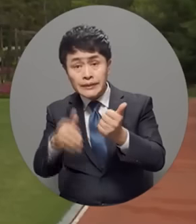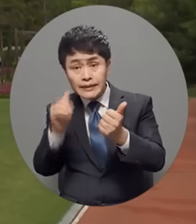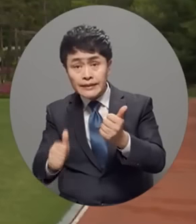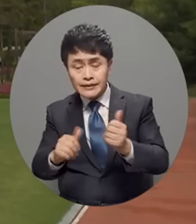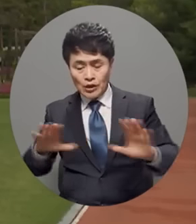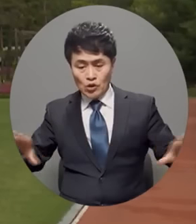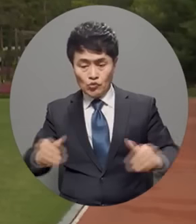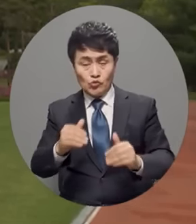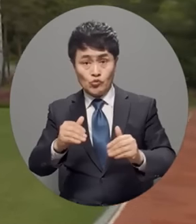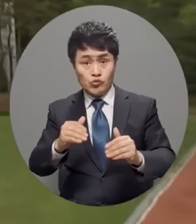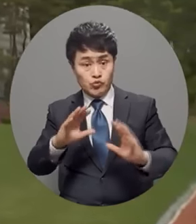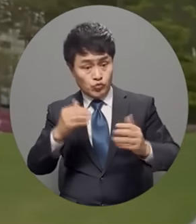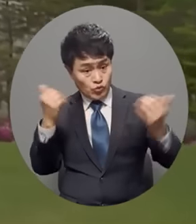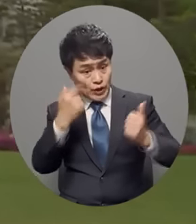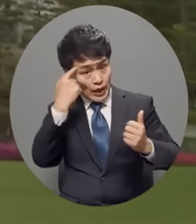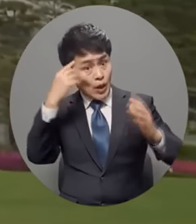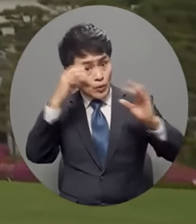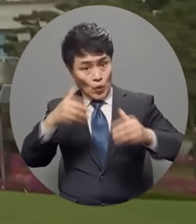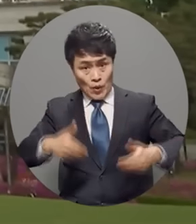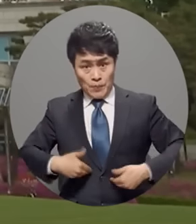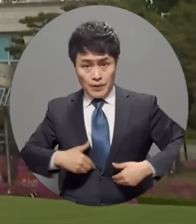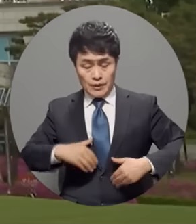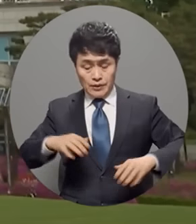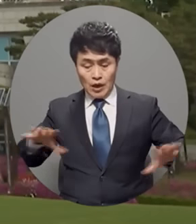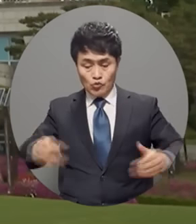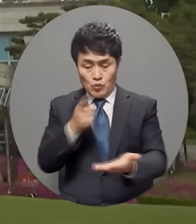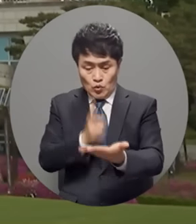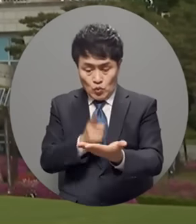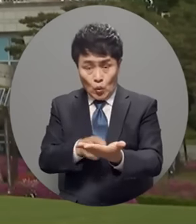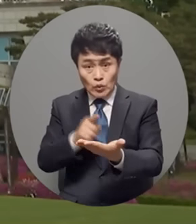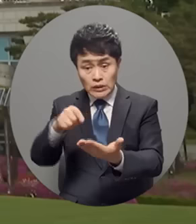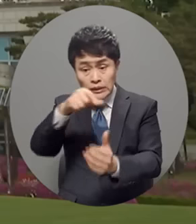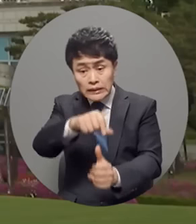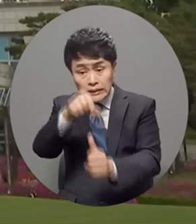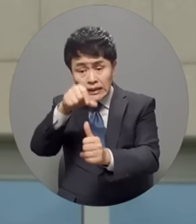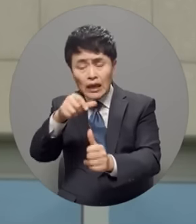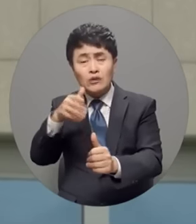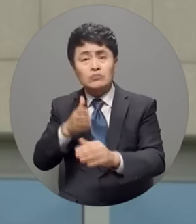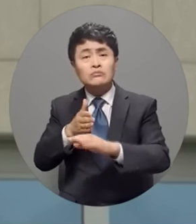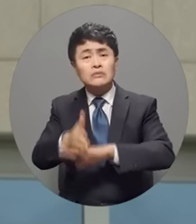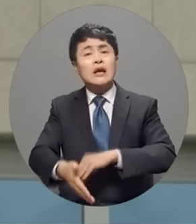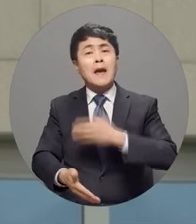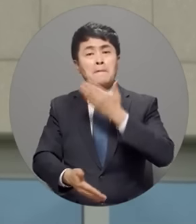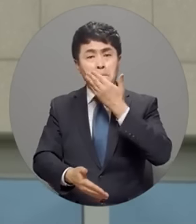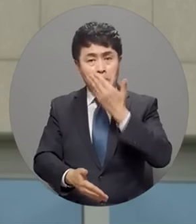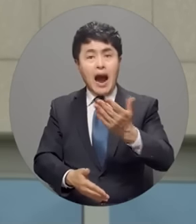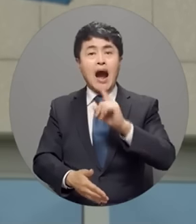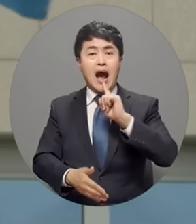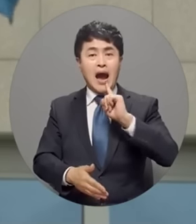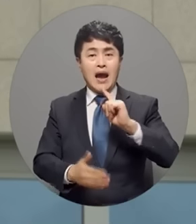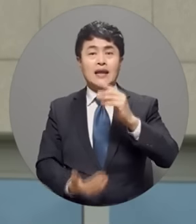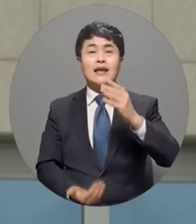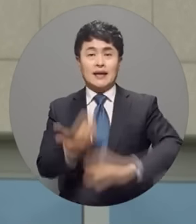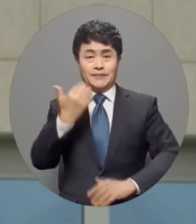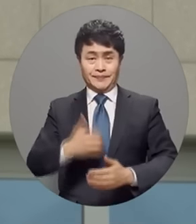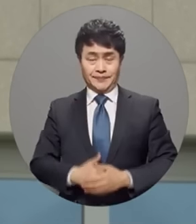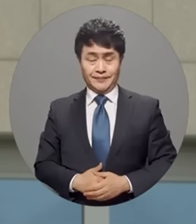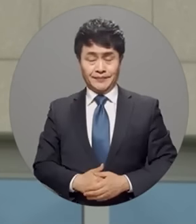비서실장, 또 국회의 동의가 필요한 후임 총리 인선은 다소 늦춰질 수 있다는 전망도 나오고 있습니다. MBC 뉴스 이용주입니다.